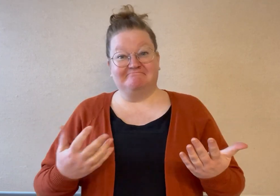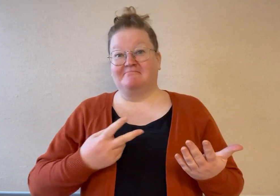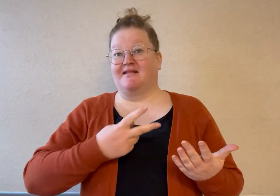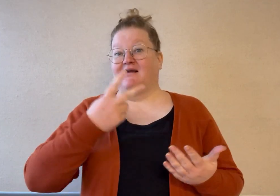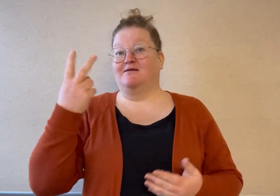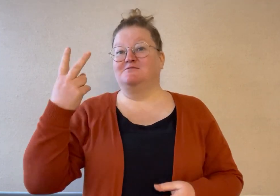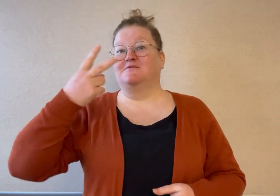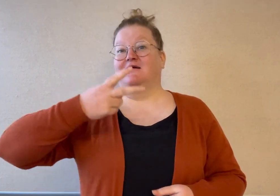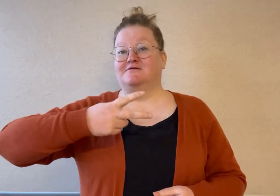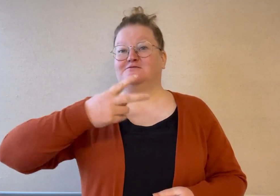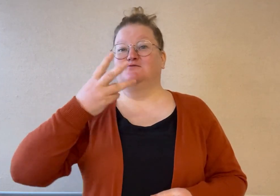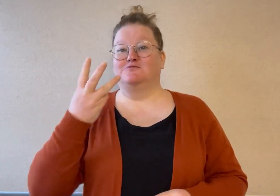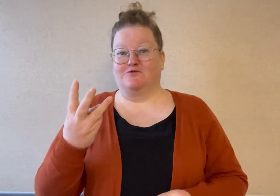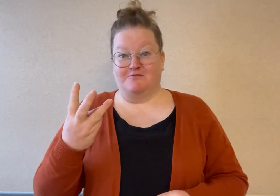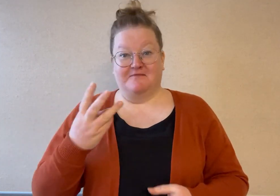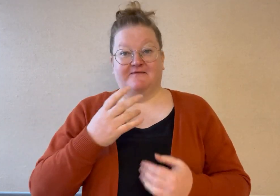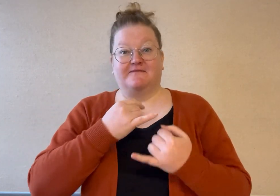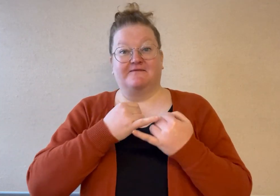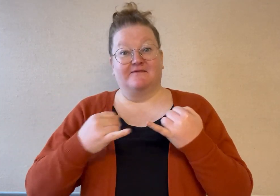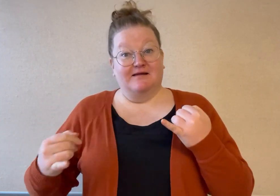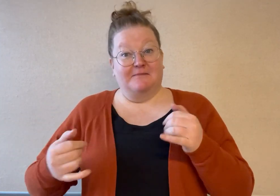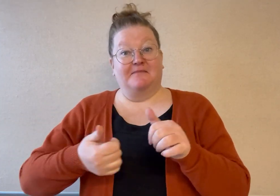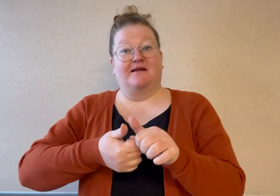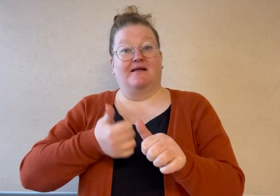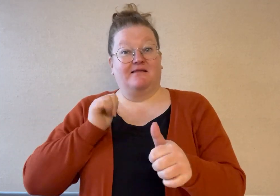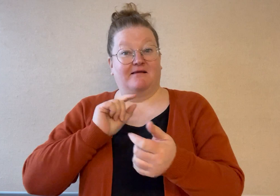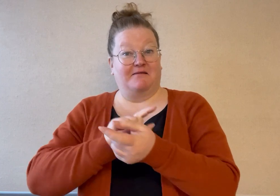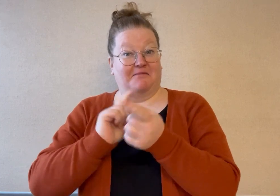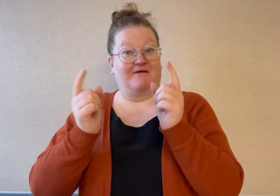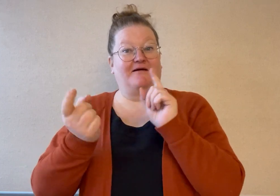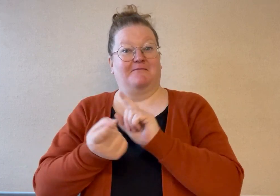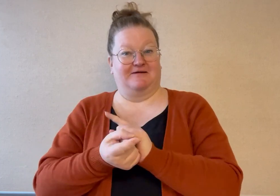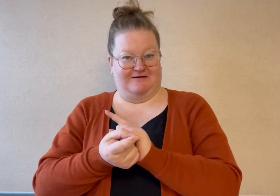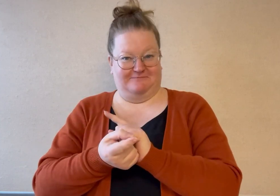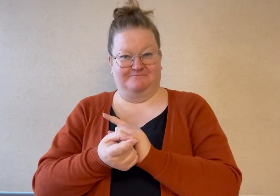Vuoden 2023 viimeinen seniorien etätapaaminen järjestetään -